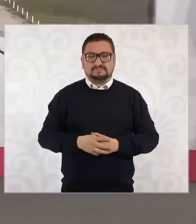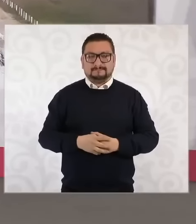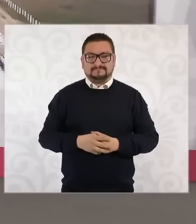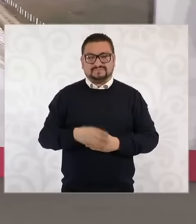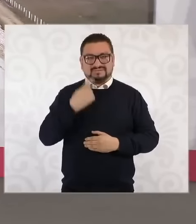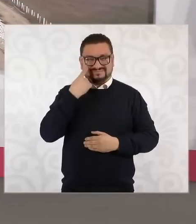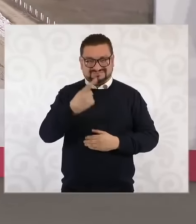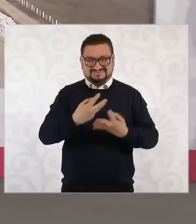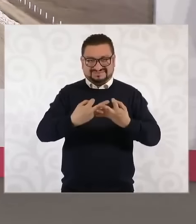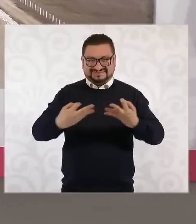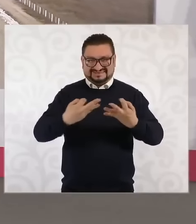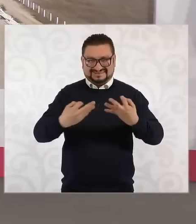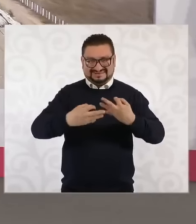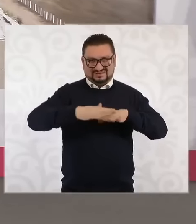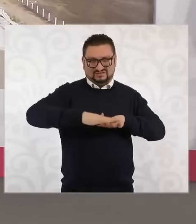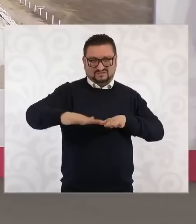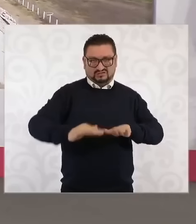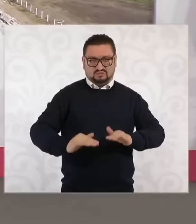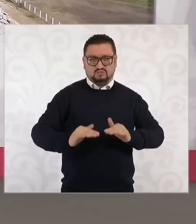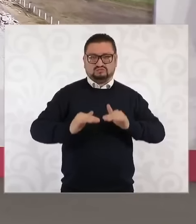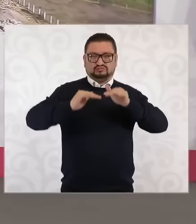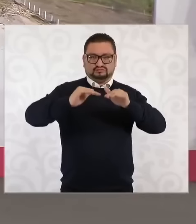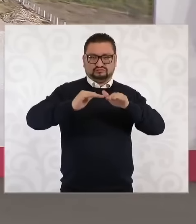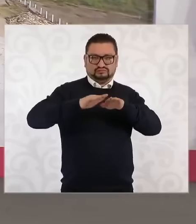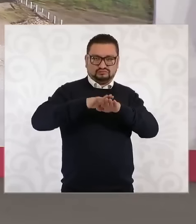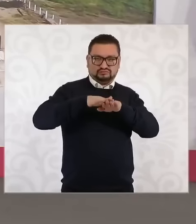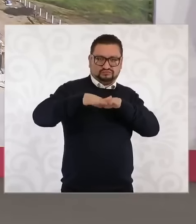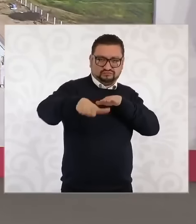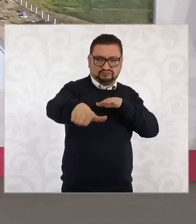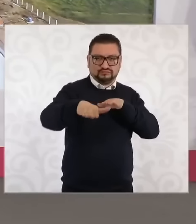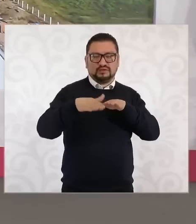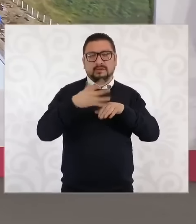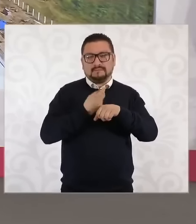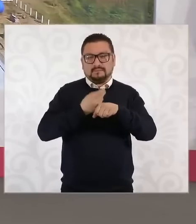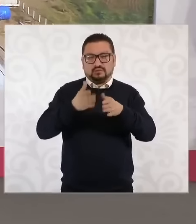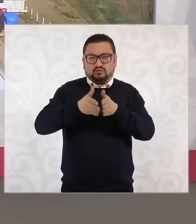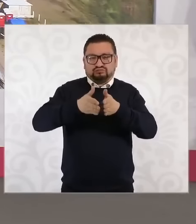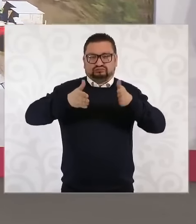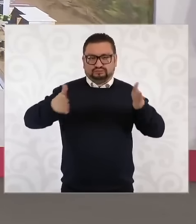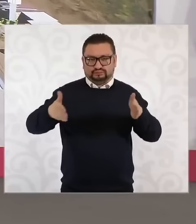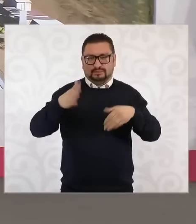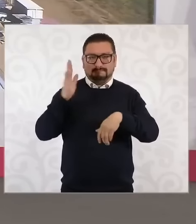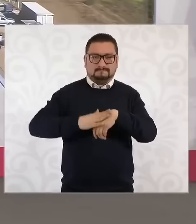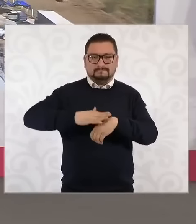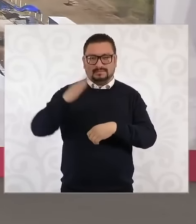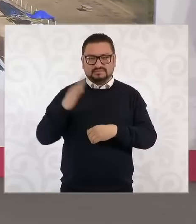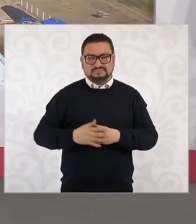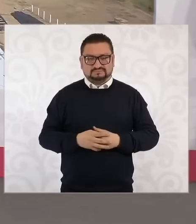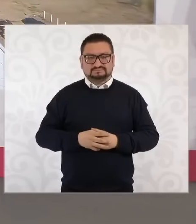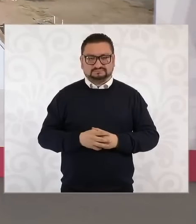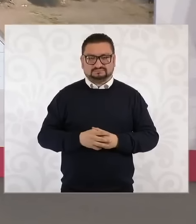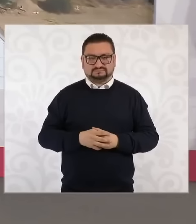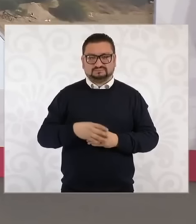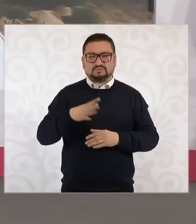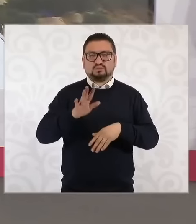son terraplenes importantes. Elevó mucho la altura y se hizo mucho más extenso eh en longitud por las